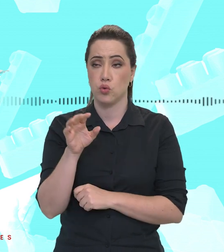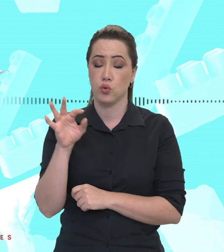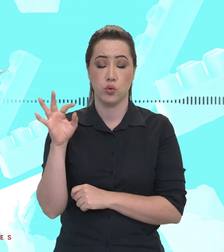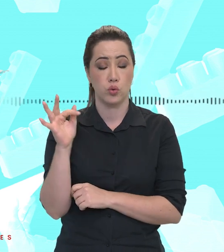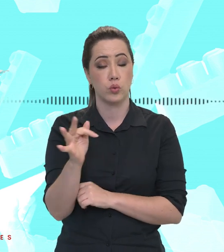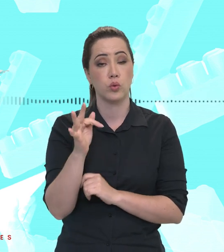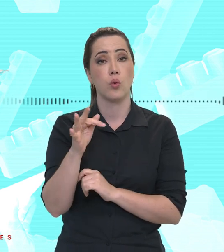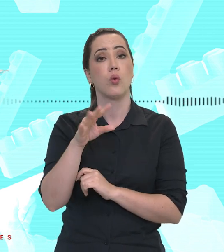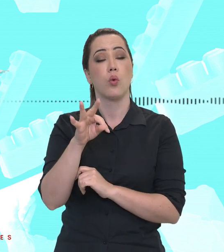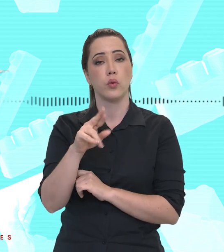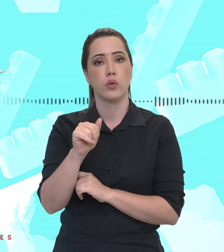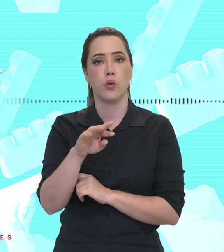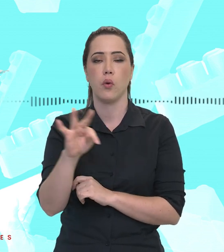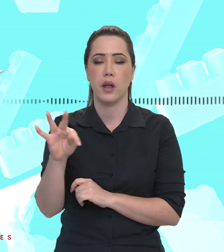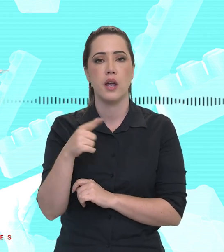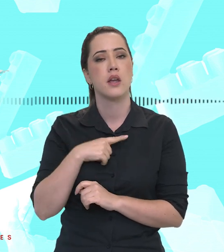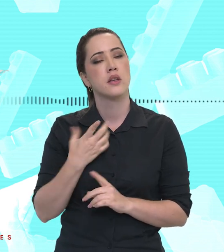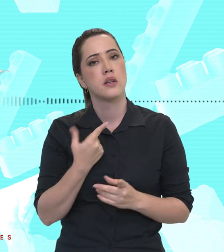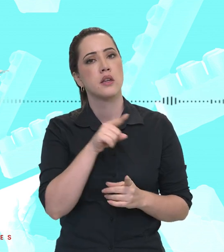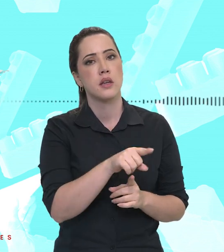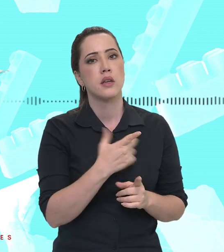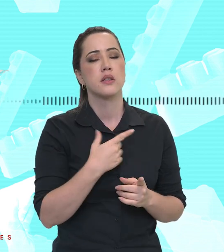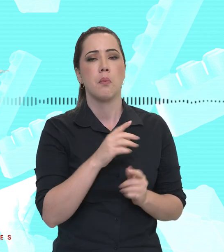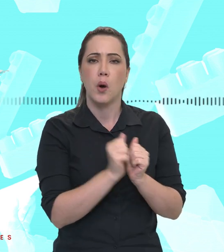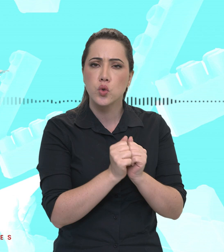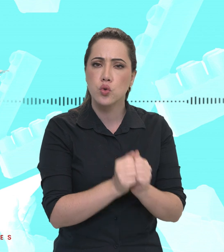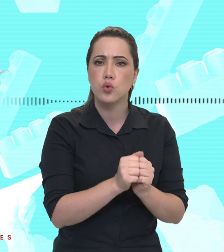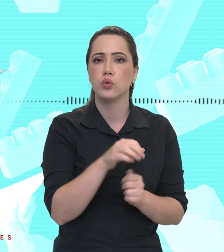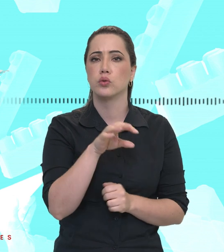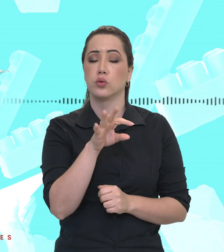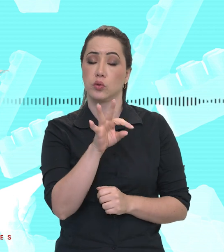o TDAH. Eu tinha muita dificuldade em guardar as coisas, em conseguir estudar, em prestar